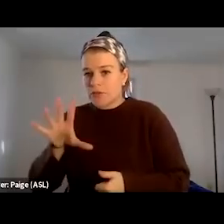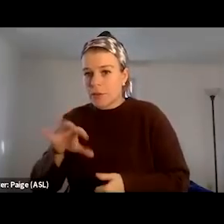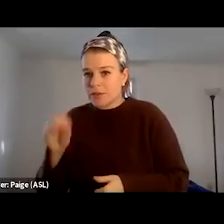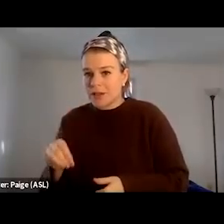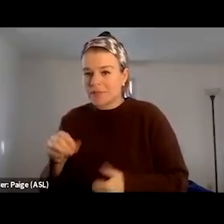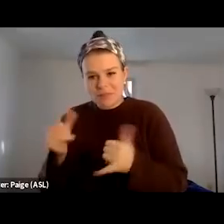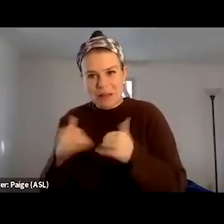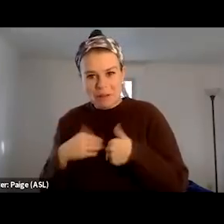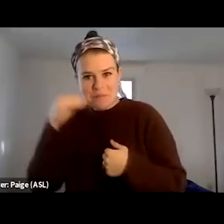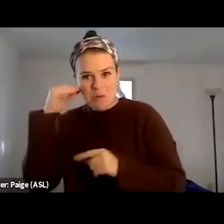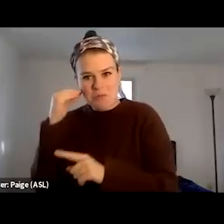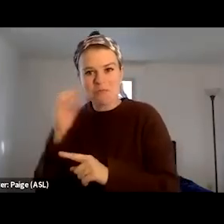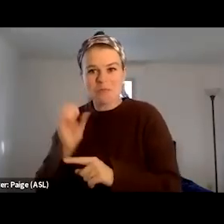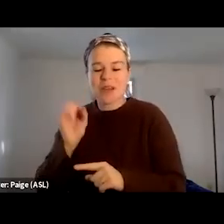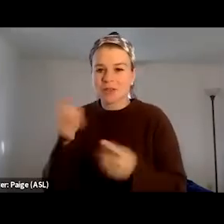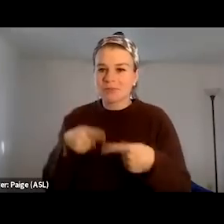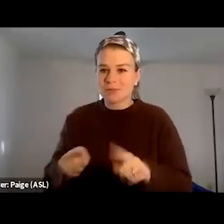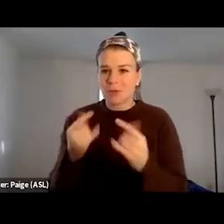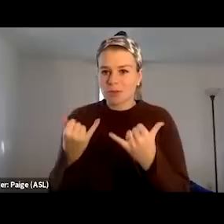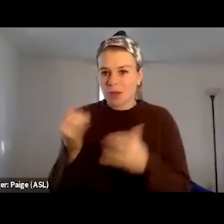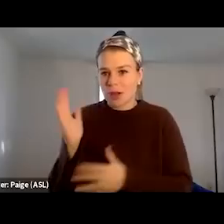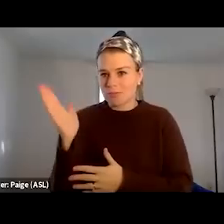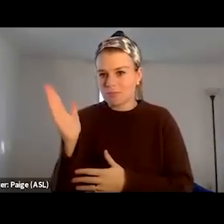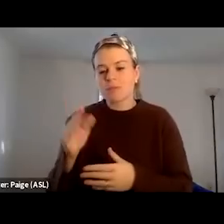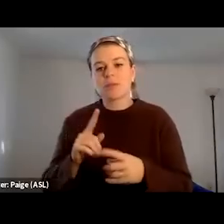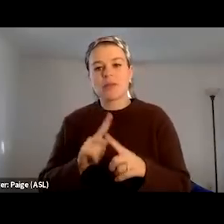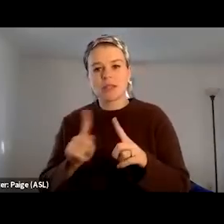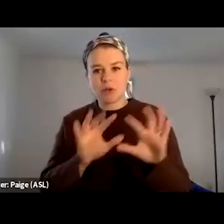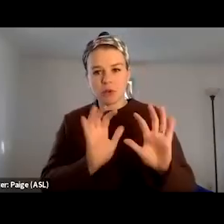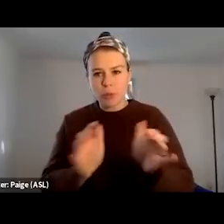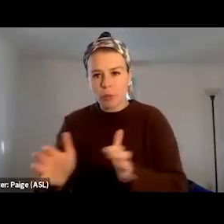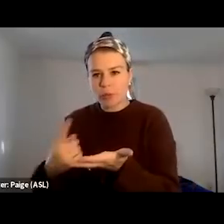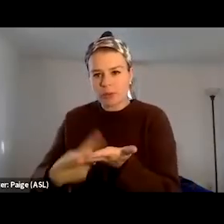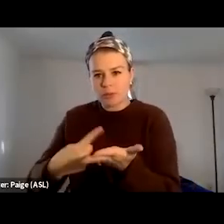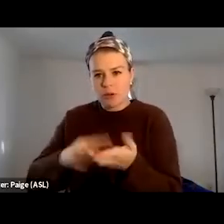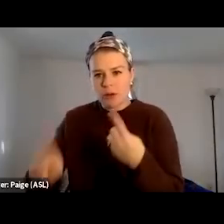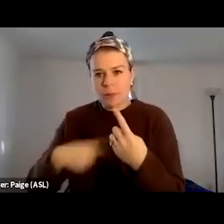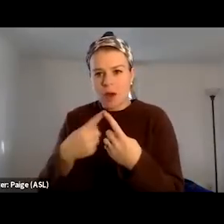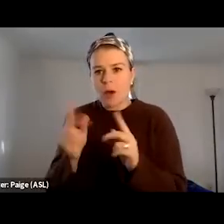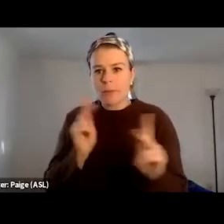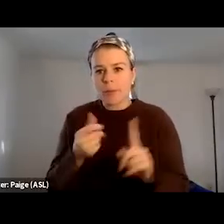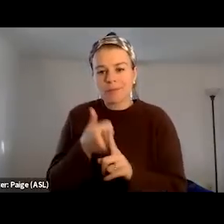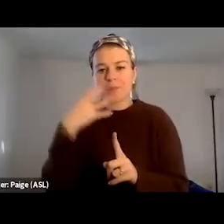Y así, a lo largo de la charla de hoy, las poblaciones de las que hablaré son personas que han experimentado sinhogarismo